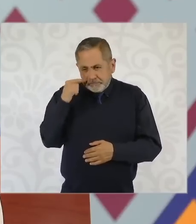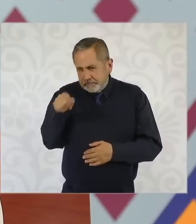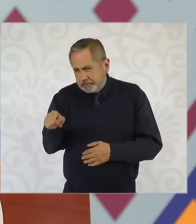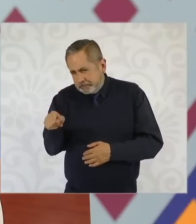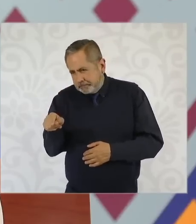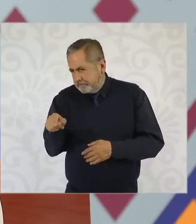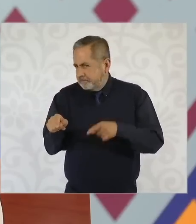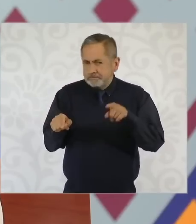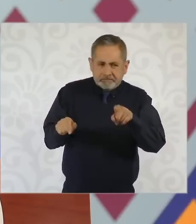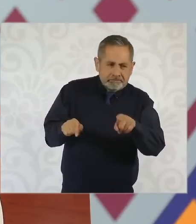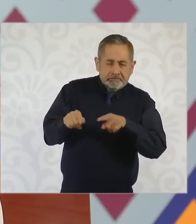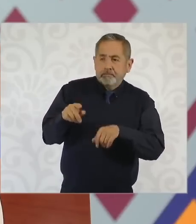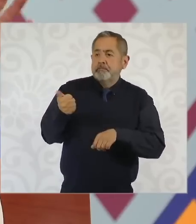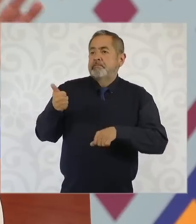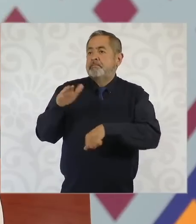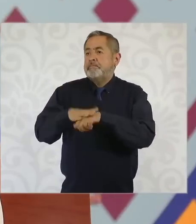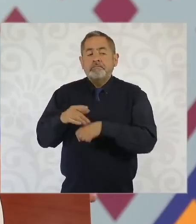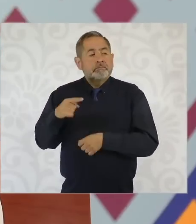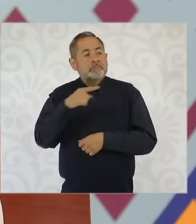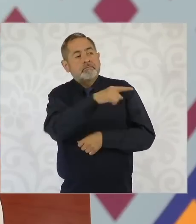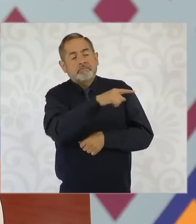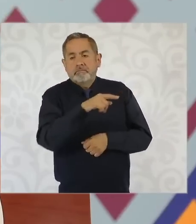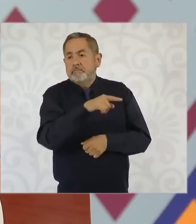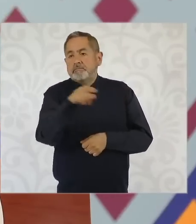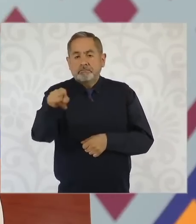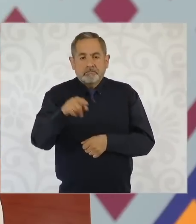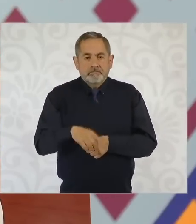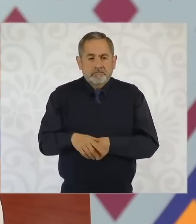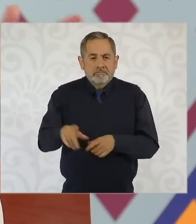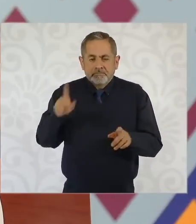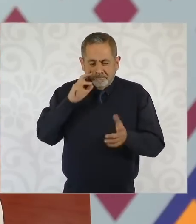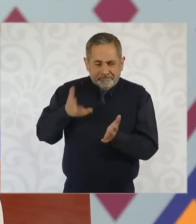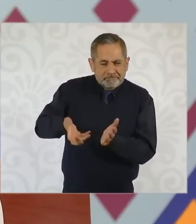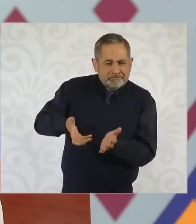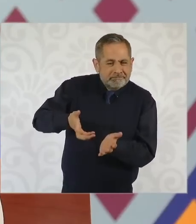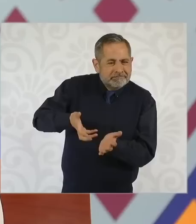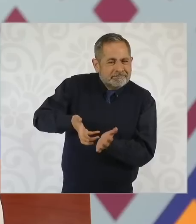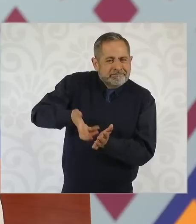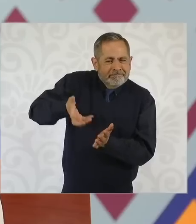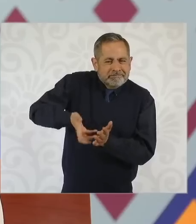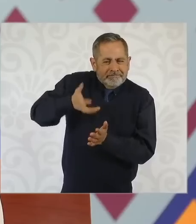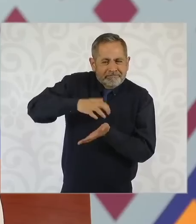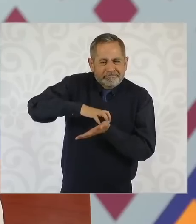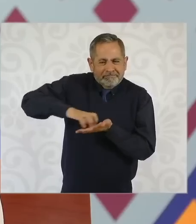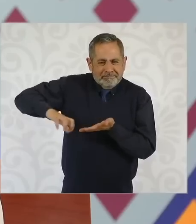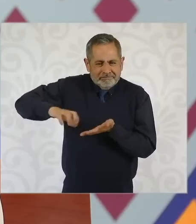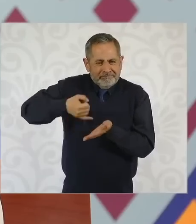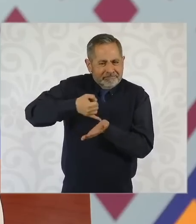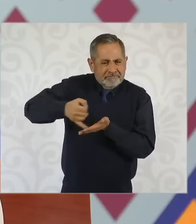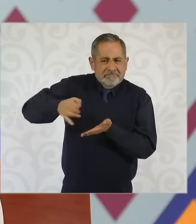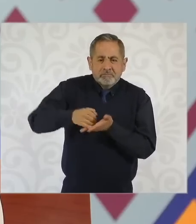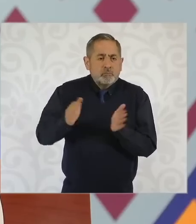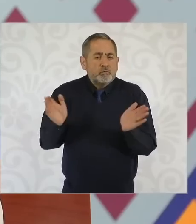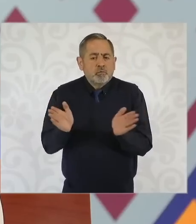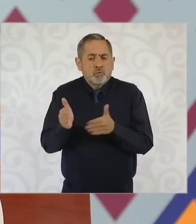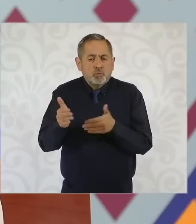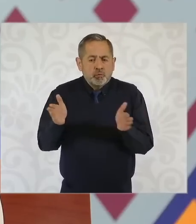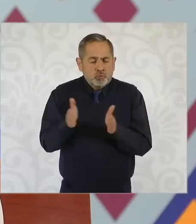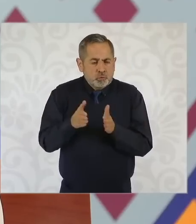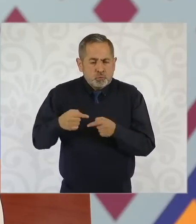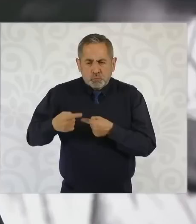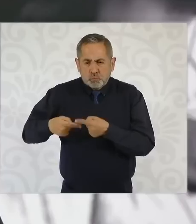administración y teníamos fresadoras eh portátiles pequeñas este y y equipos por administración y eso